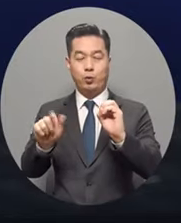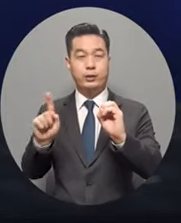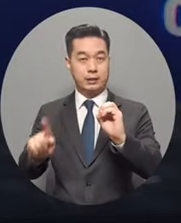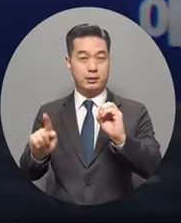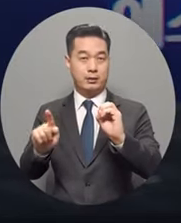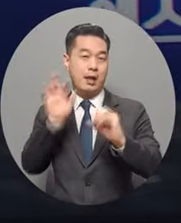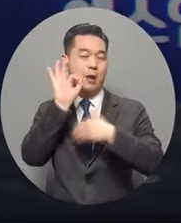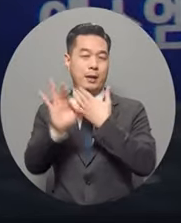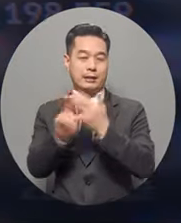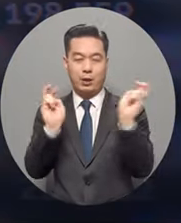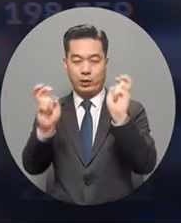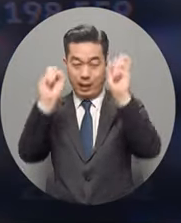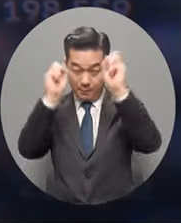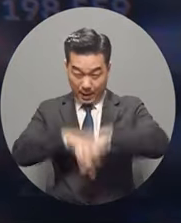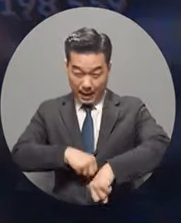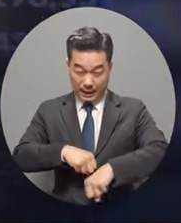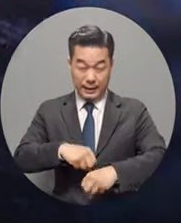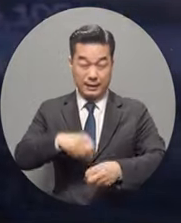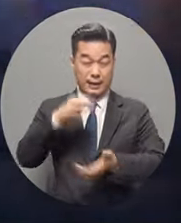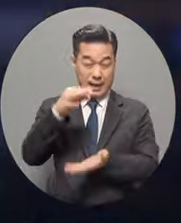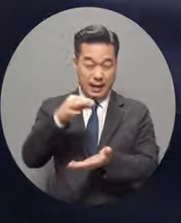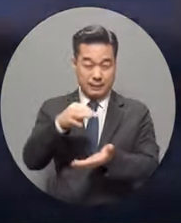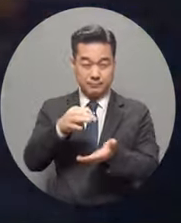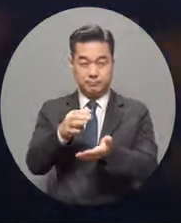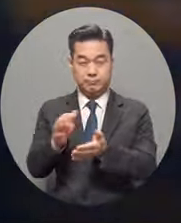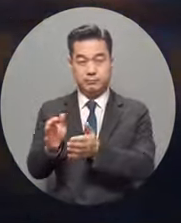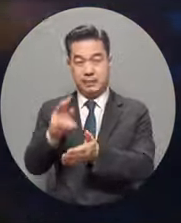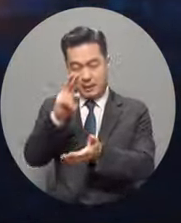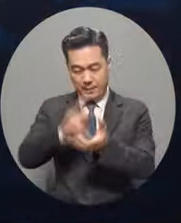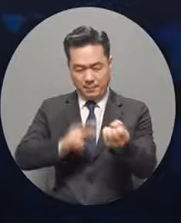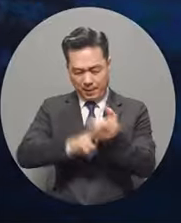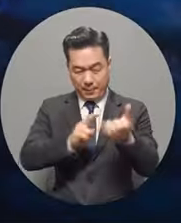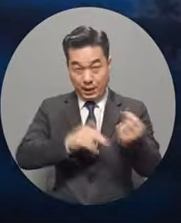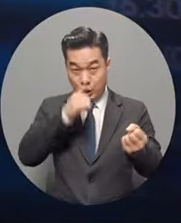0.51, 기업이 망해 청산을 해도 갖고 있는 자산의 가치가 전체 주가의 두 배 가까이